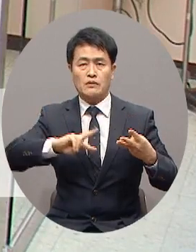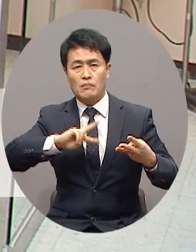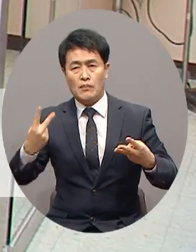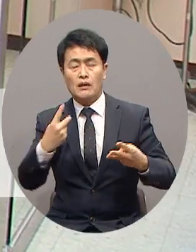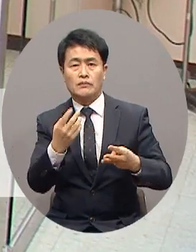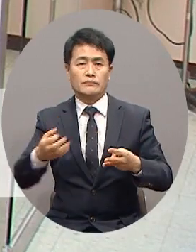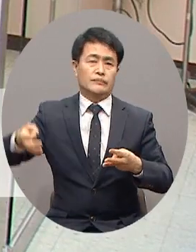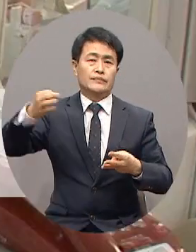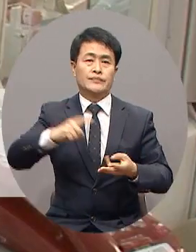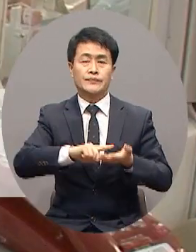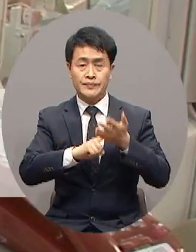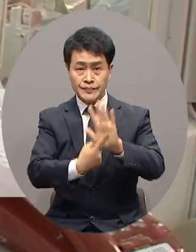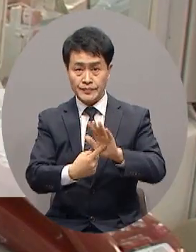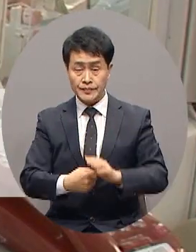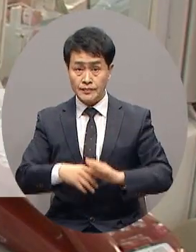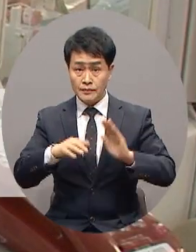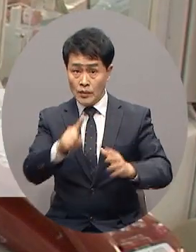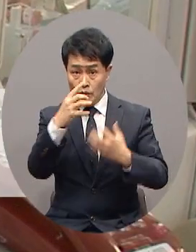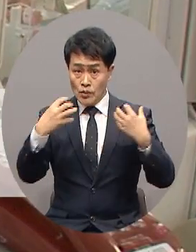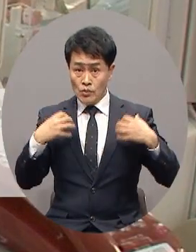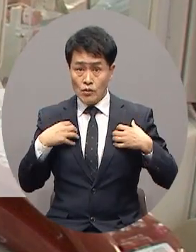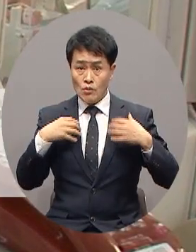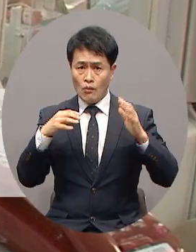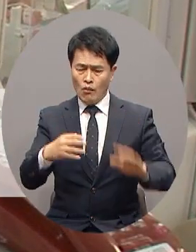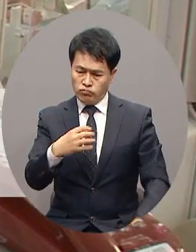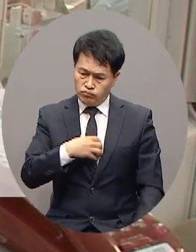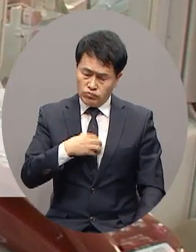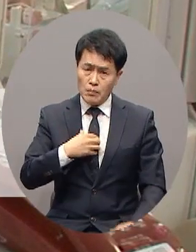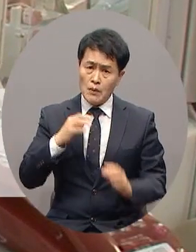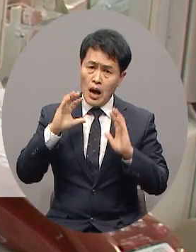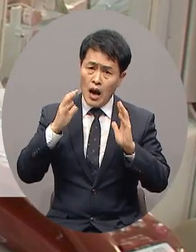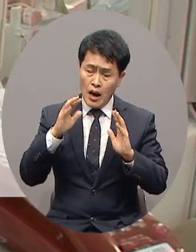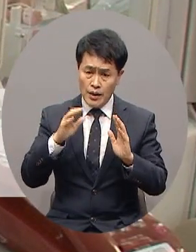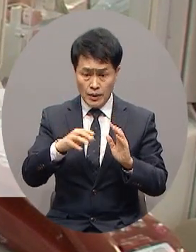300% 해서 1000%로 대폭 인상한다고 밝혔습니다.